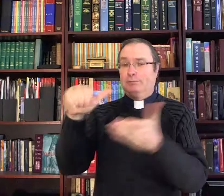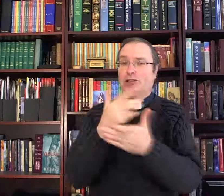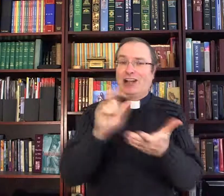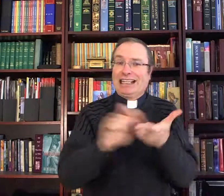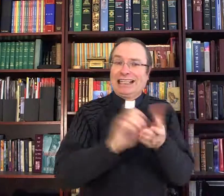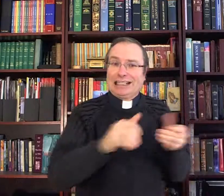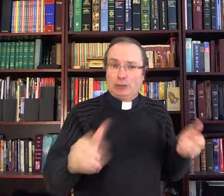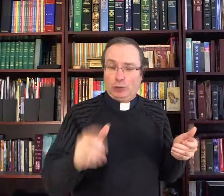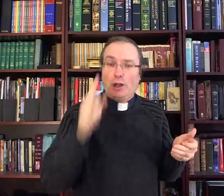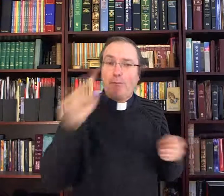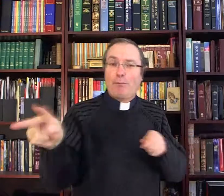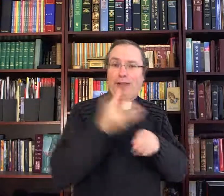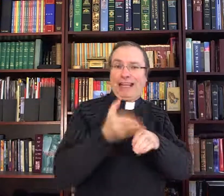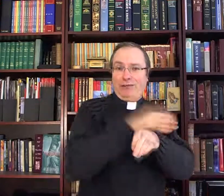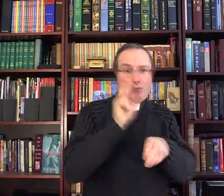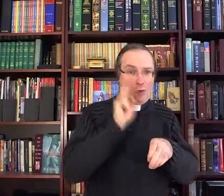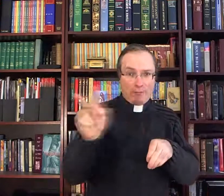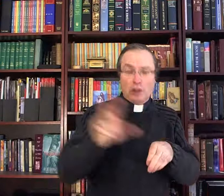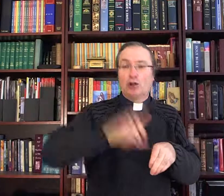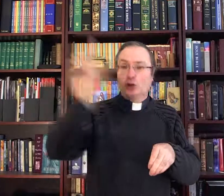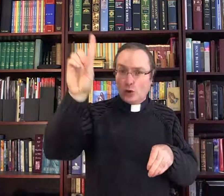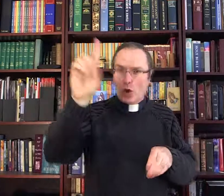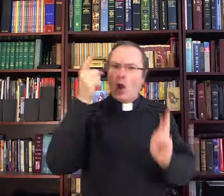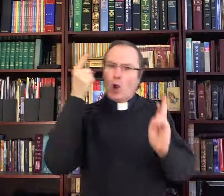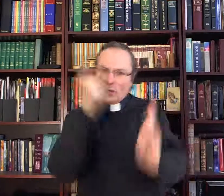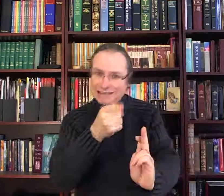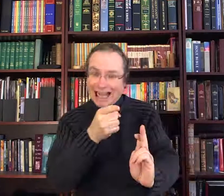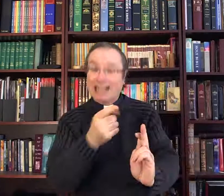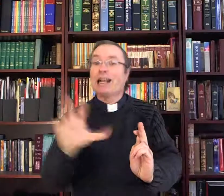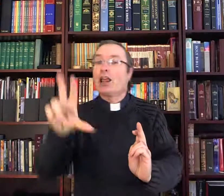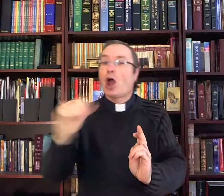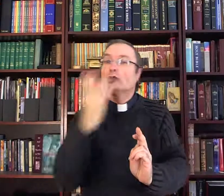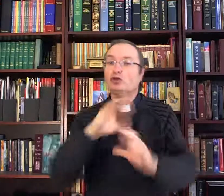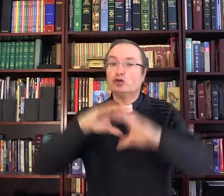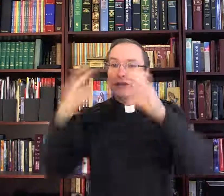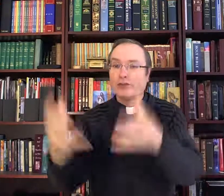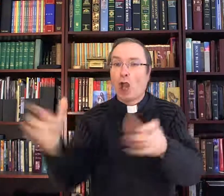Or l'Ecriture prévoyait que Dieu considérerait les non-Juifs